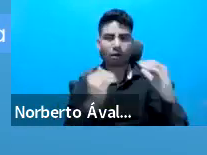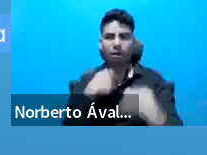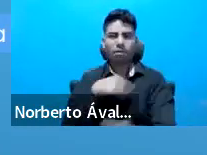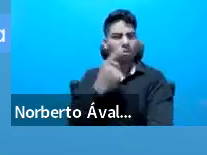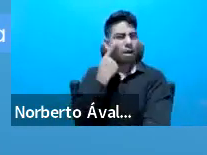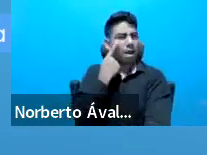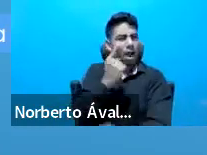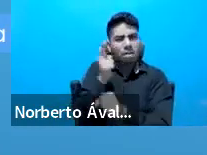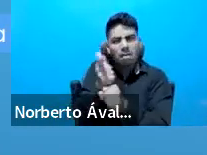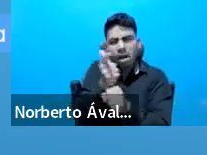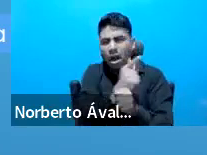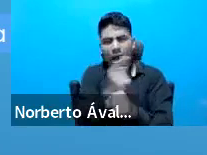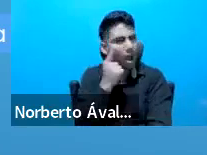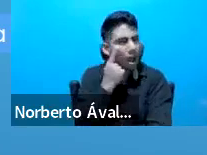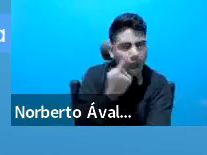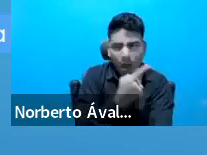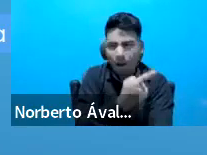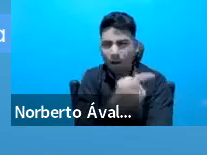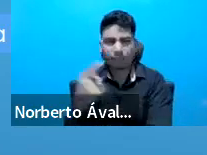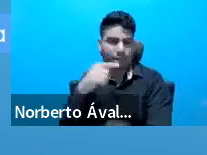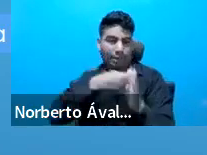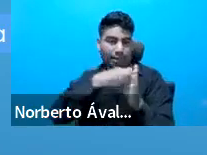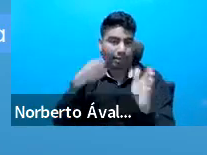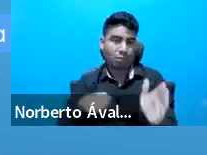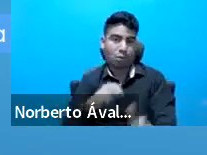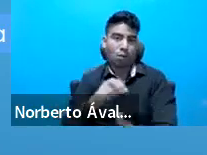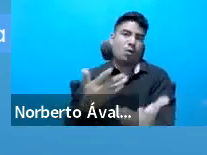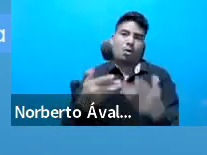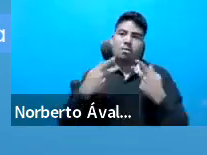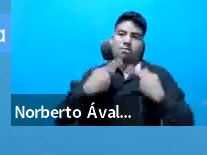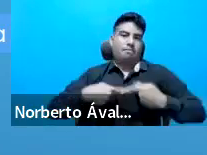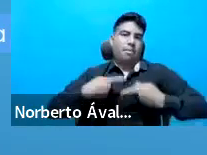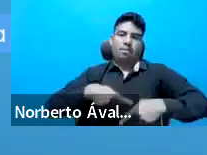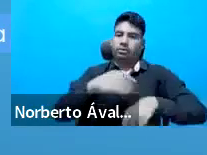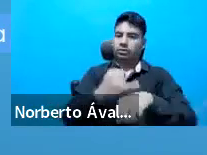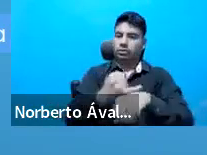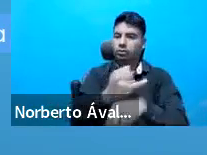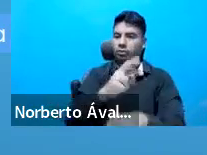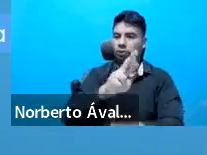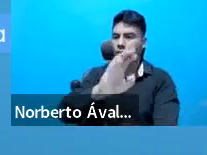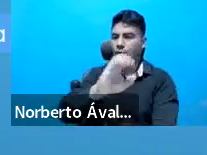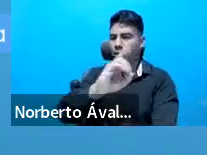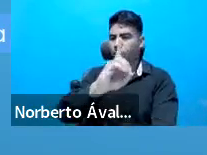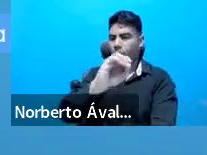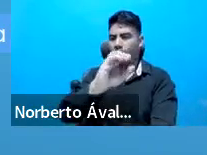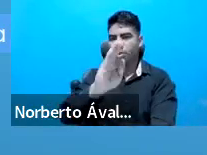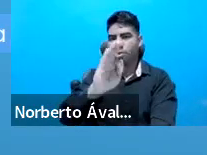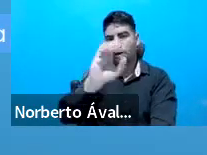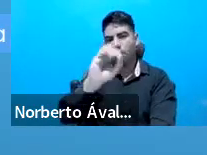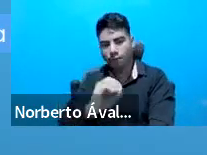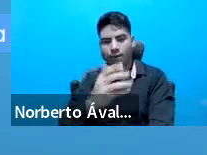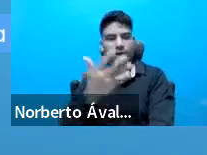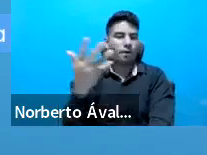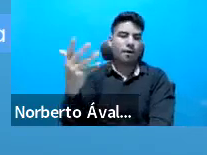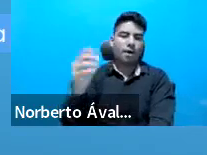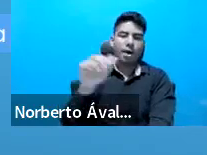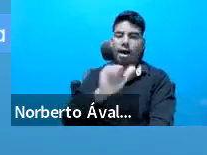personas solas pudieran aprender, entonces encontramos personas ersonajes como rodolfo como rodolfo agrícola como Guillermo